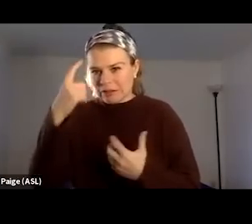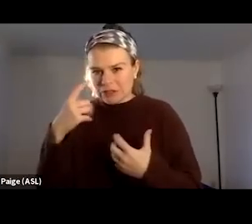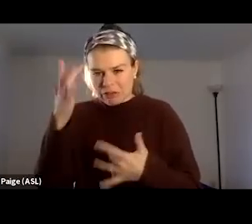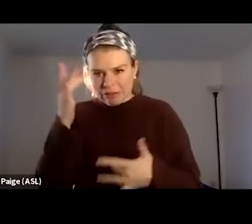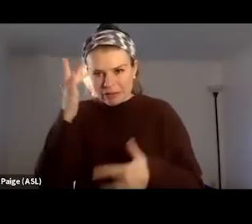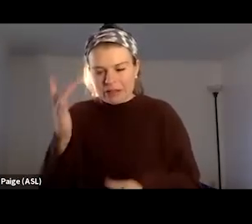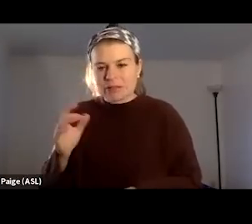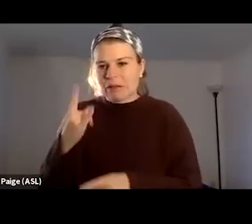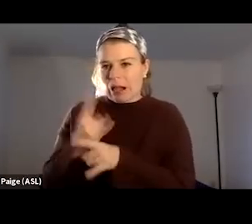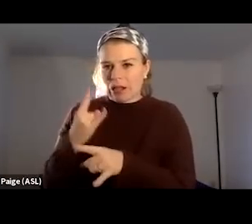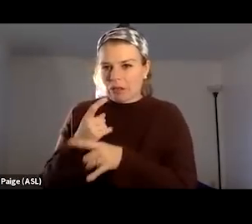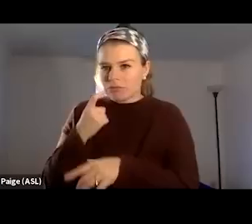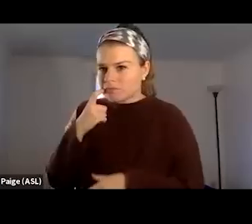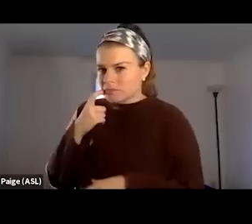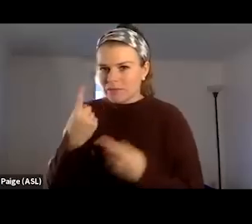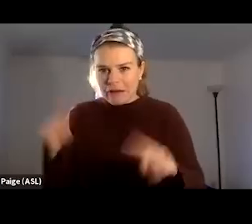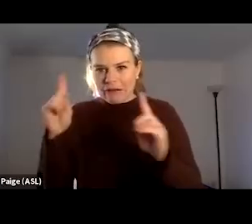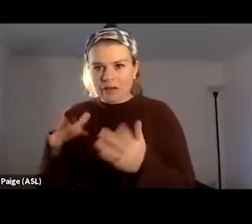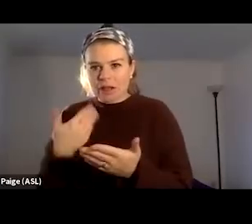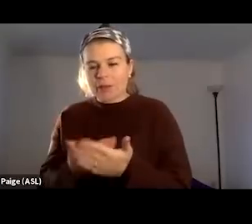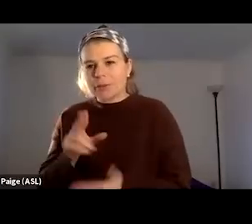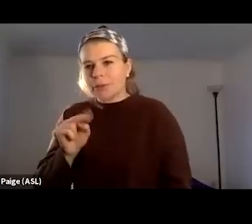y finalmente llegó a New Haven sin hogar.